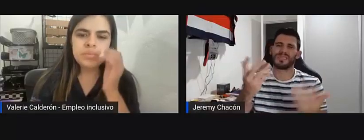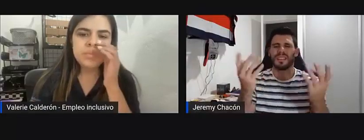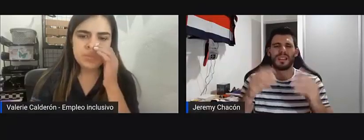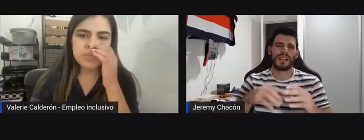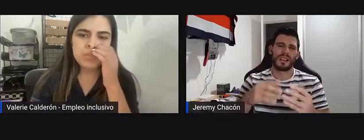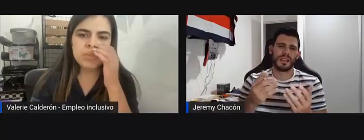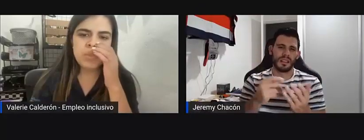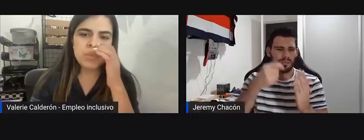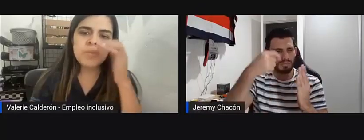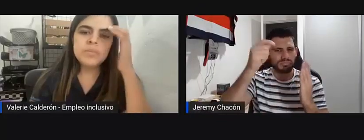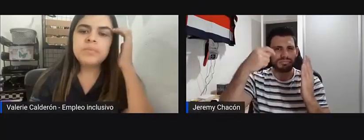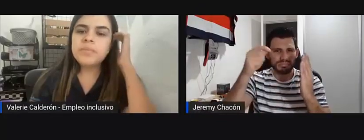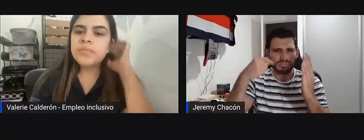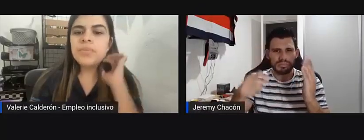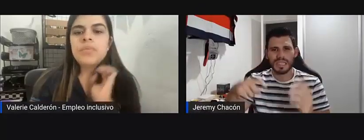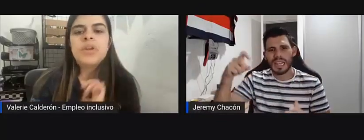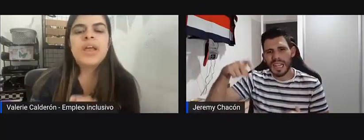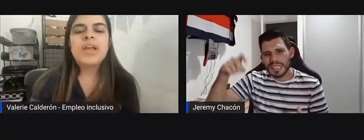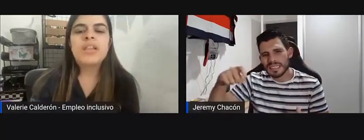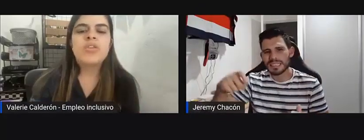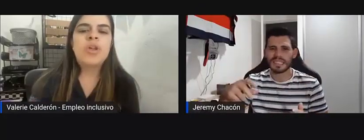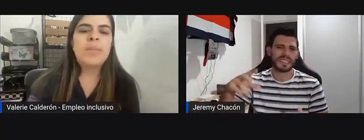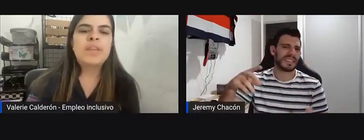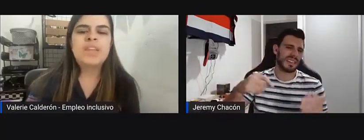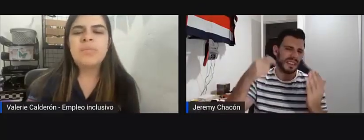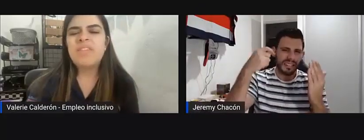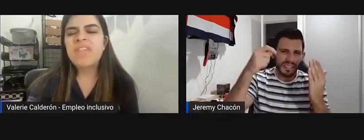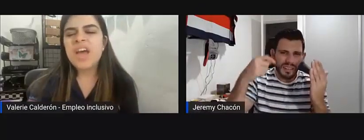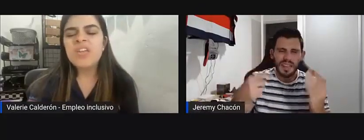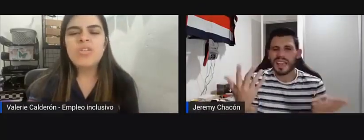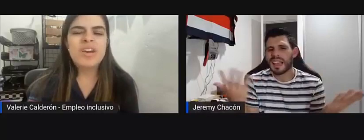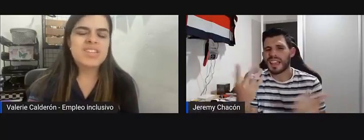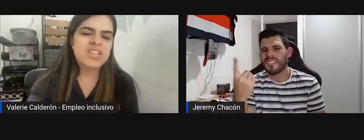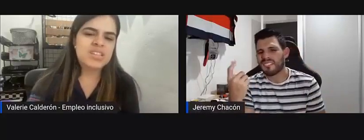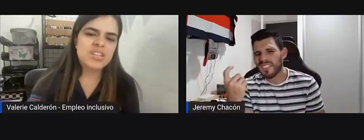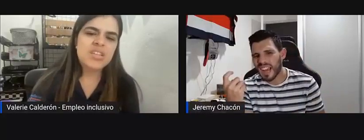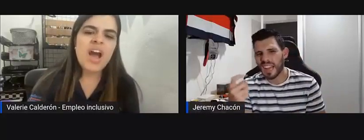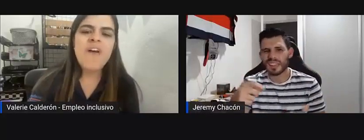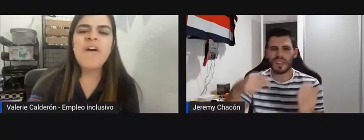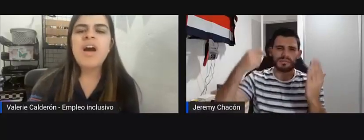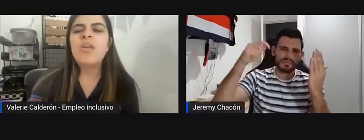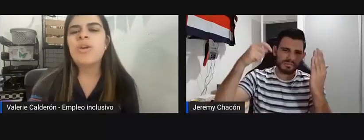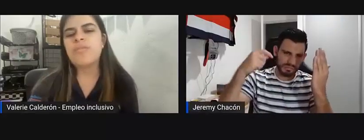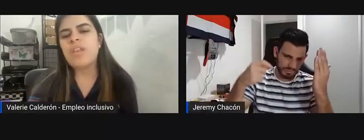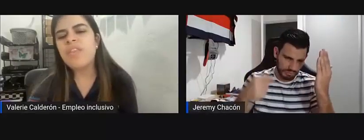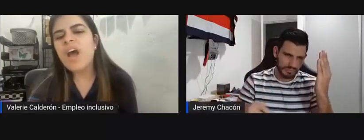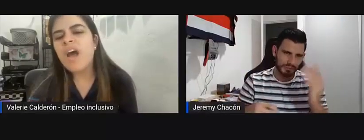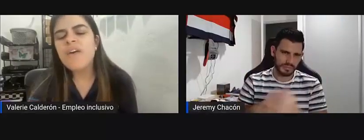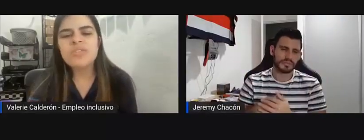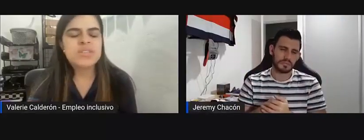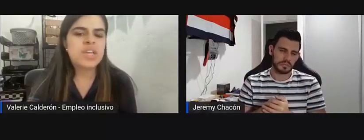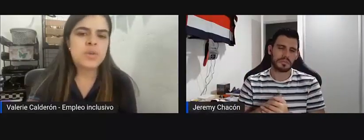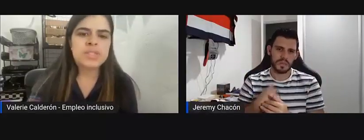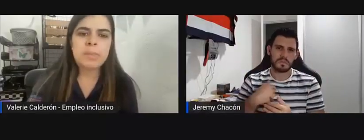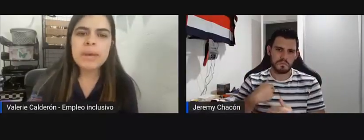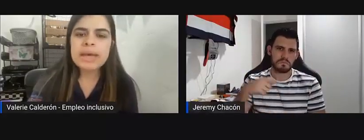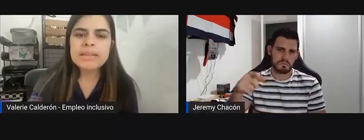verdad en toda la parte de inventario lo que se necesitaba lo que faltaba yo hacía toda esa parte